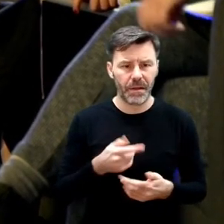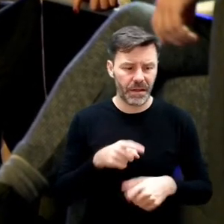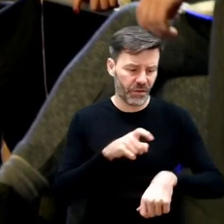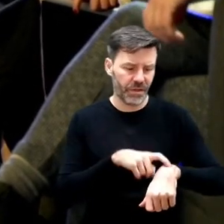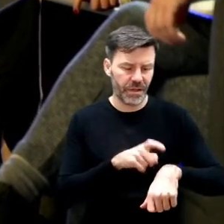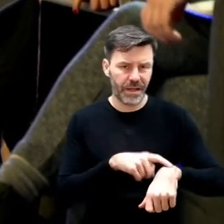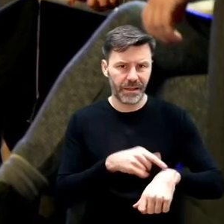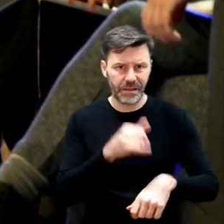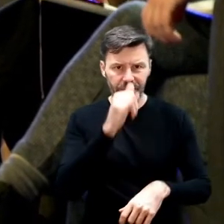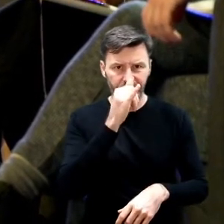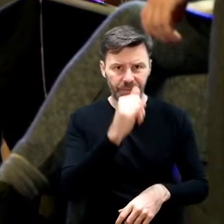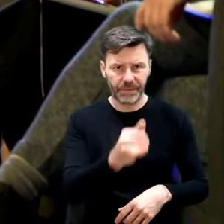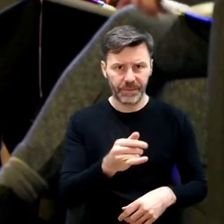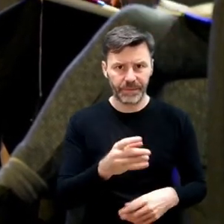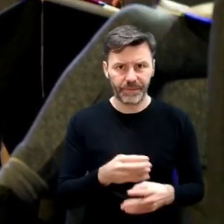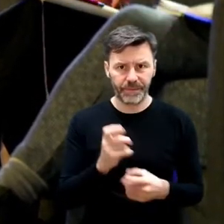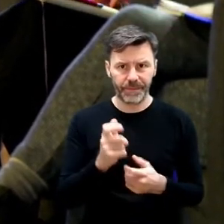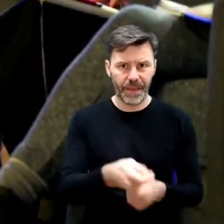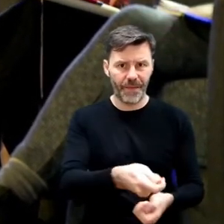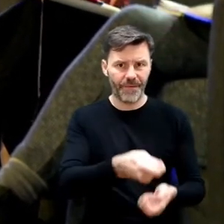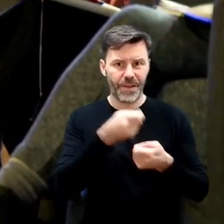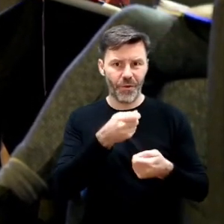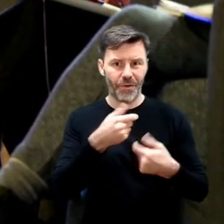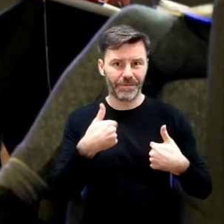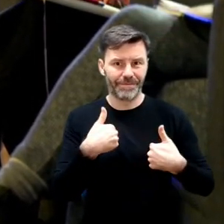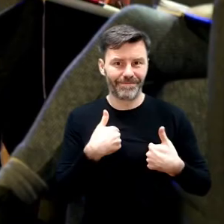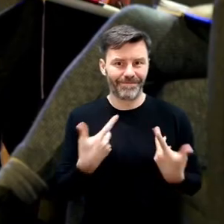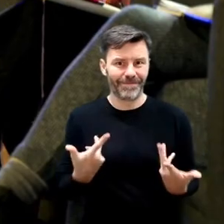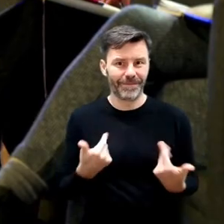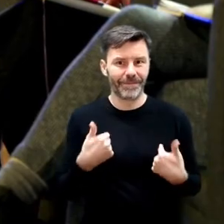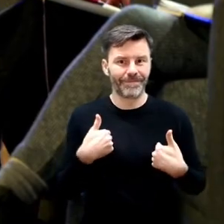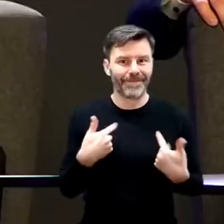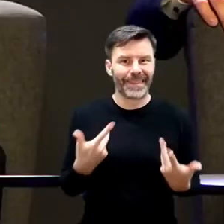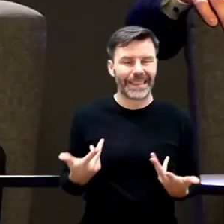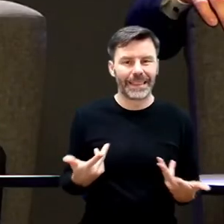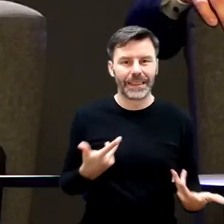wywołany społecznością programu Mieszkania+... Już kończę.